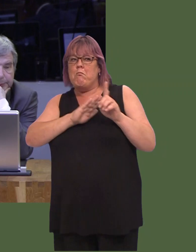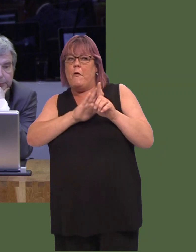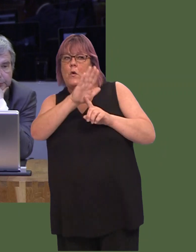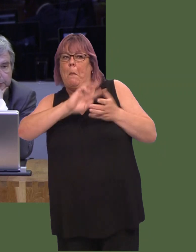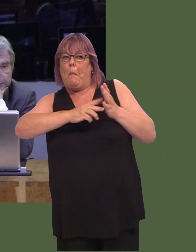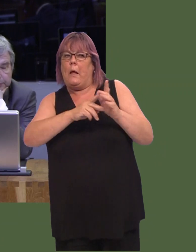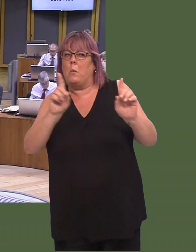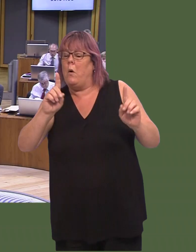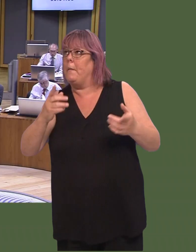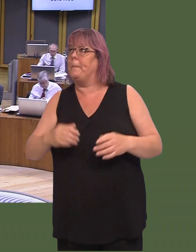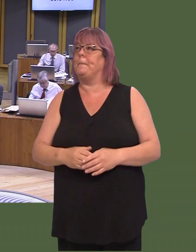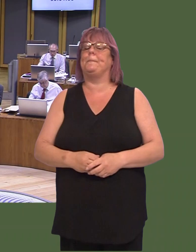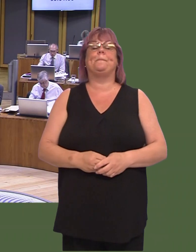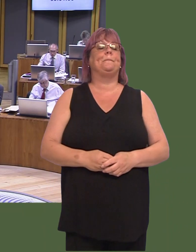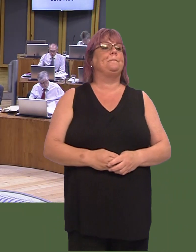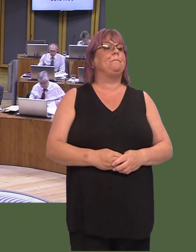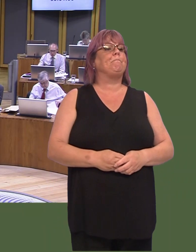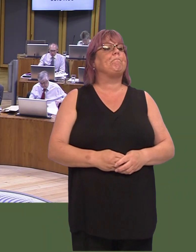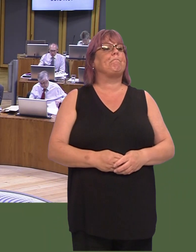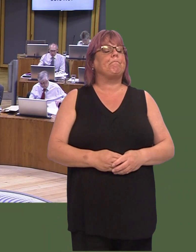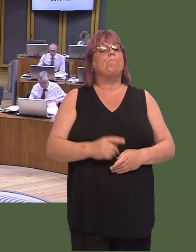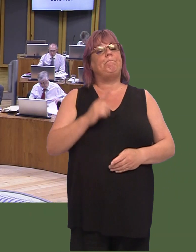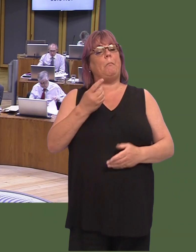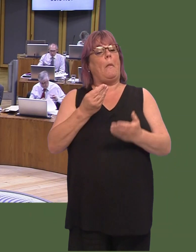benodi'n uniongyrchol i Abertawe, er bod ei eisiau fe ar y pryd.